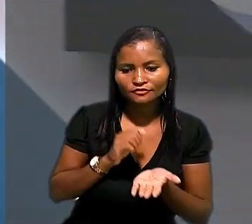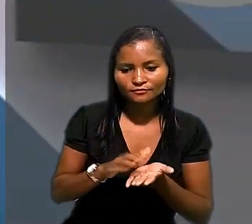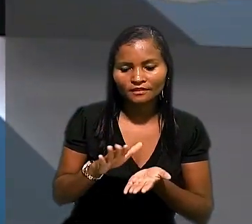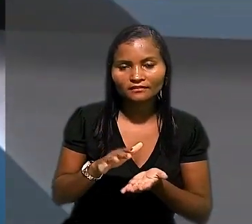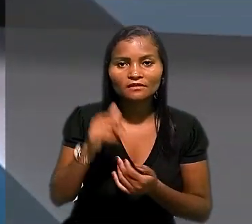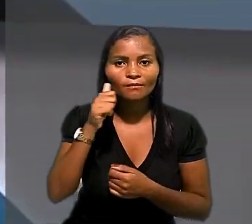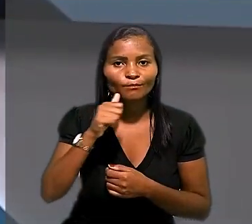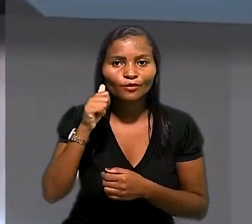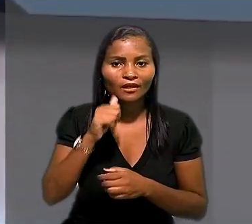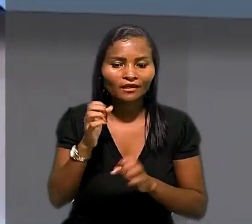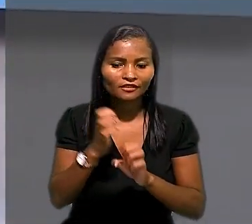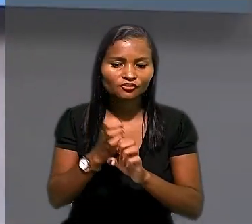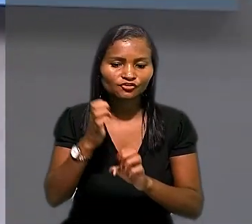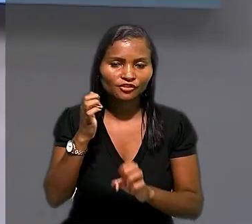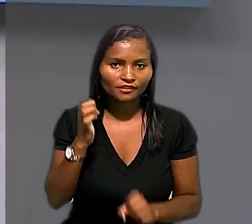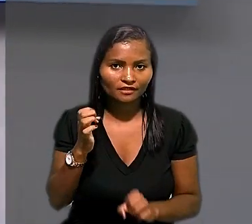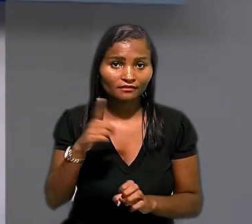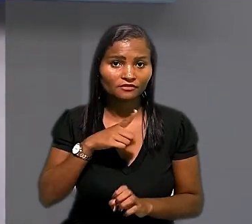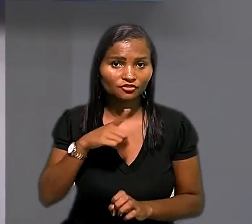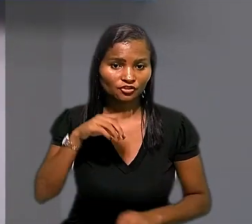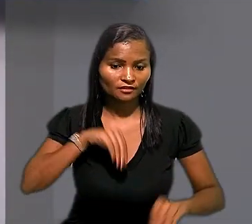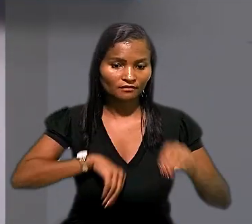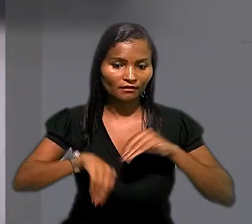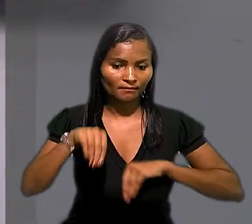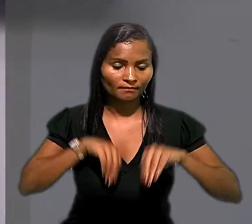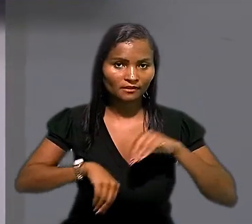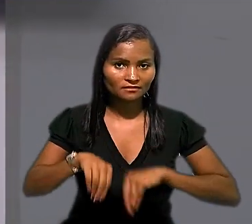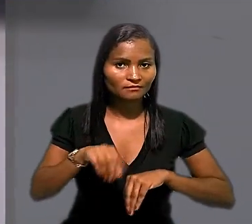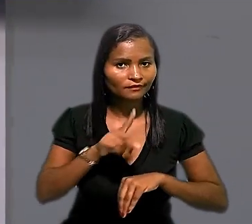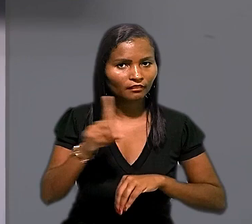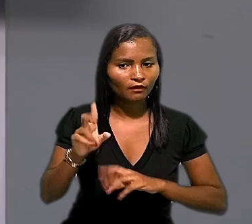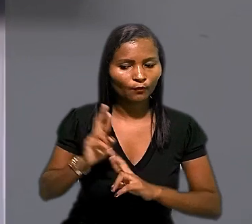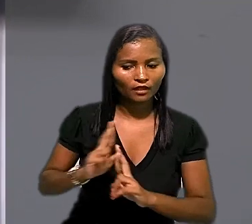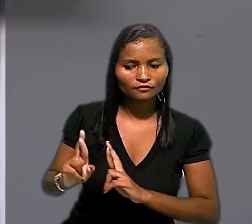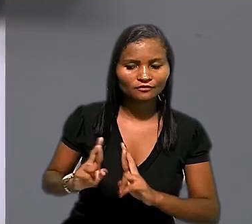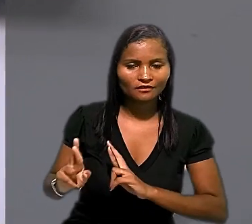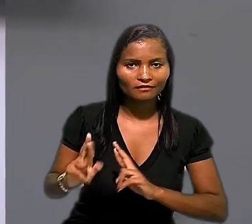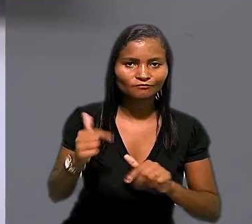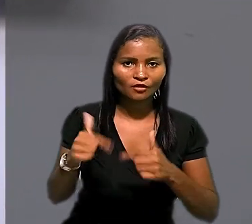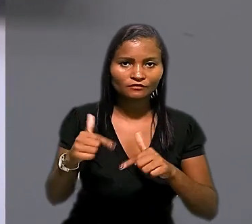a dispensa de uma engenheira que tinha depressão não relacionada ao